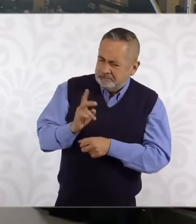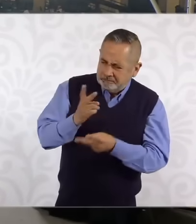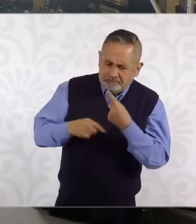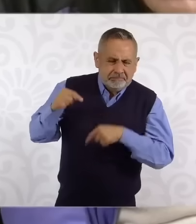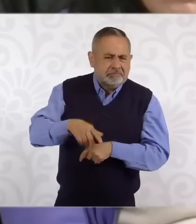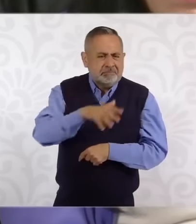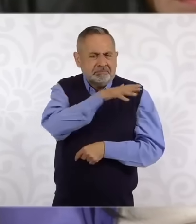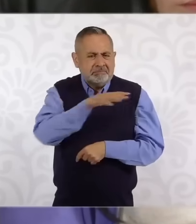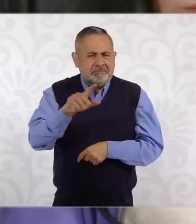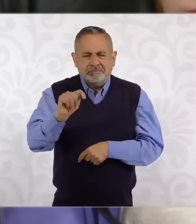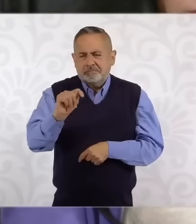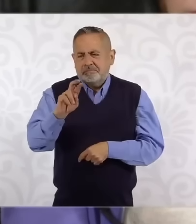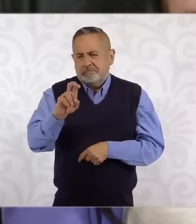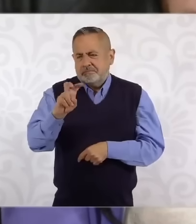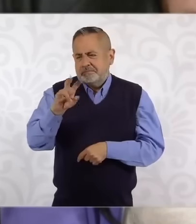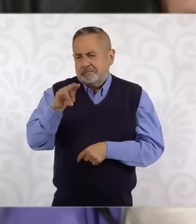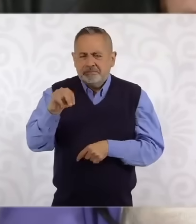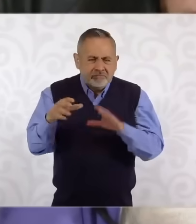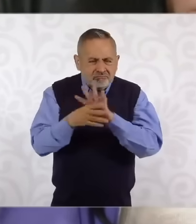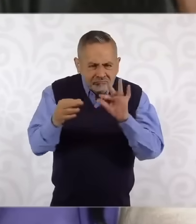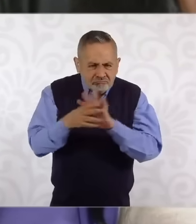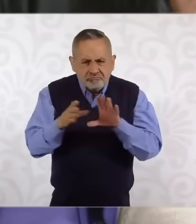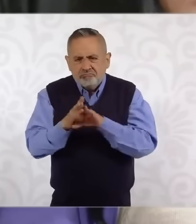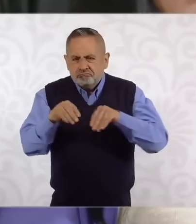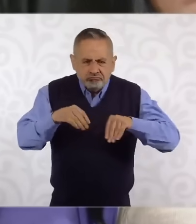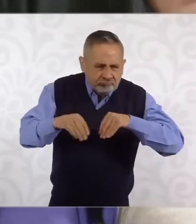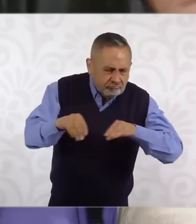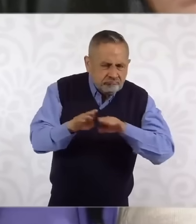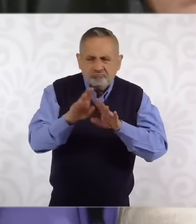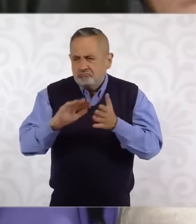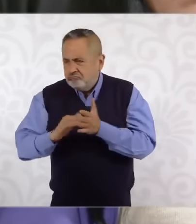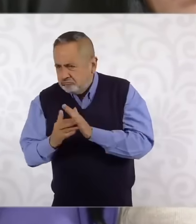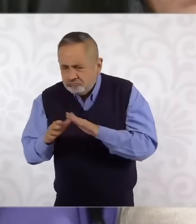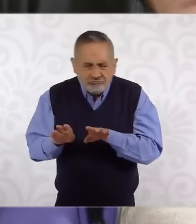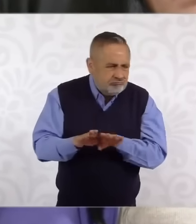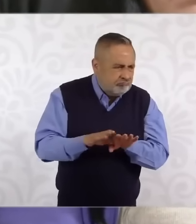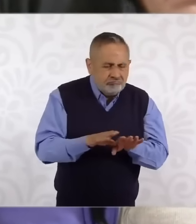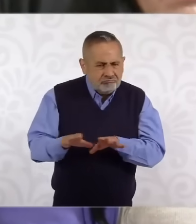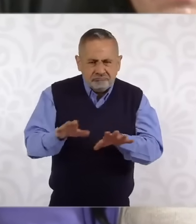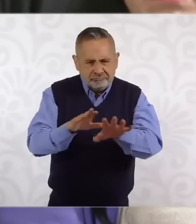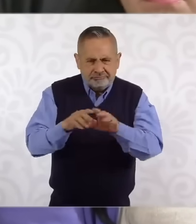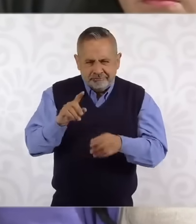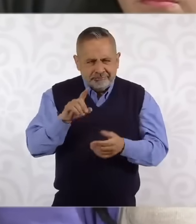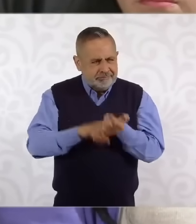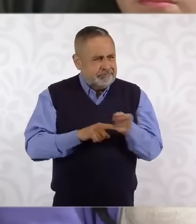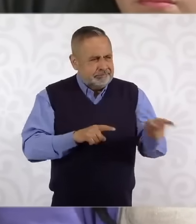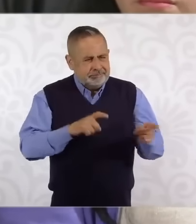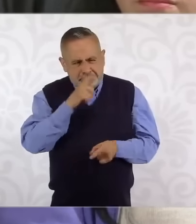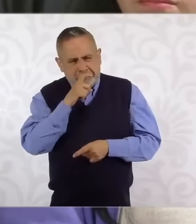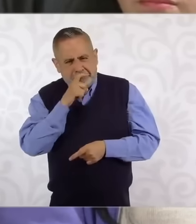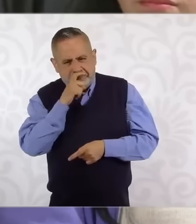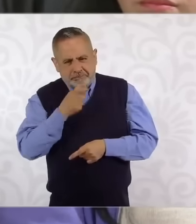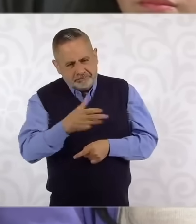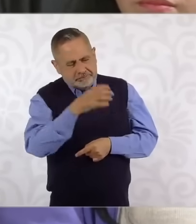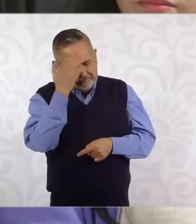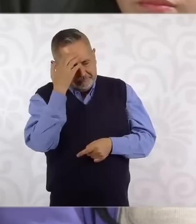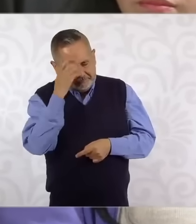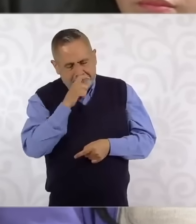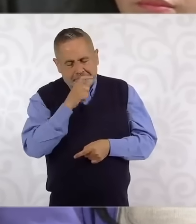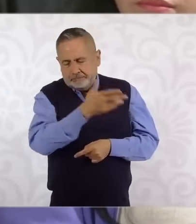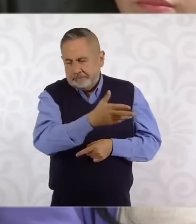Triña explicando los operativos dentro de de este personaje conocido como el Mencho, me llamó mucho